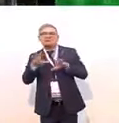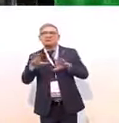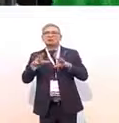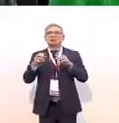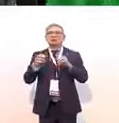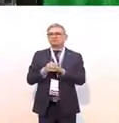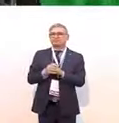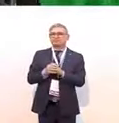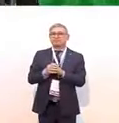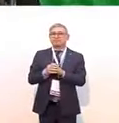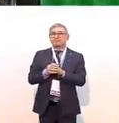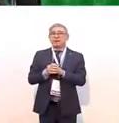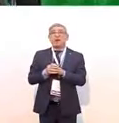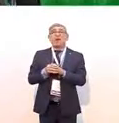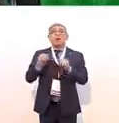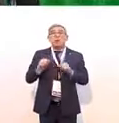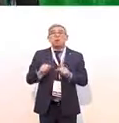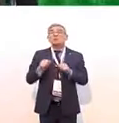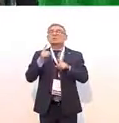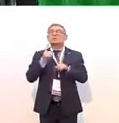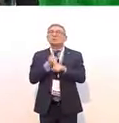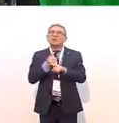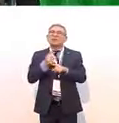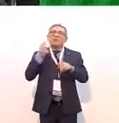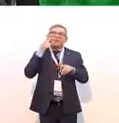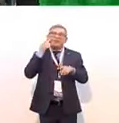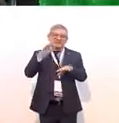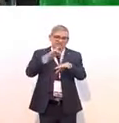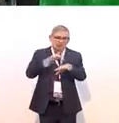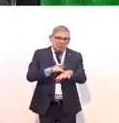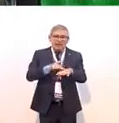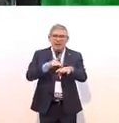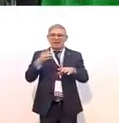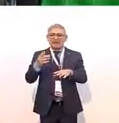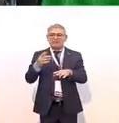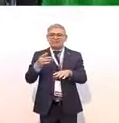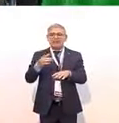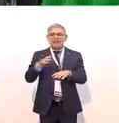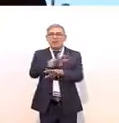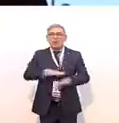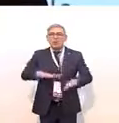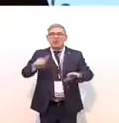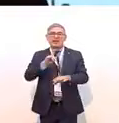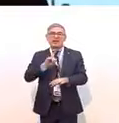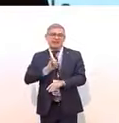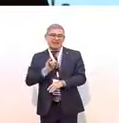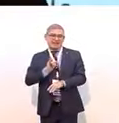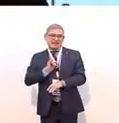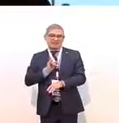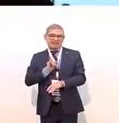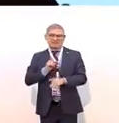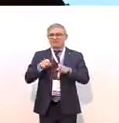nel verificare, toccare, ritrovare i luoghi della propria identità. Ma quello che appariva